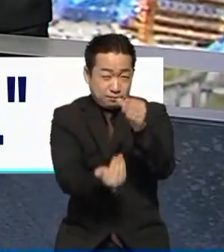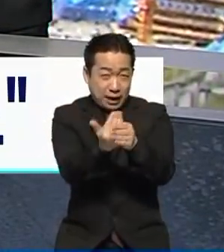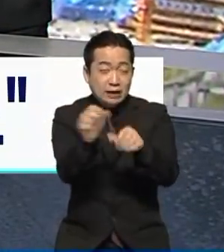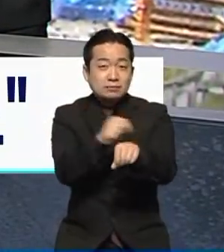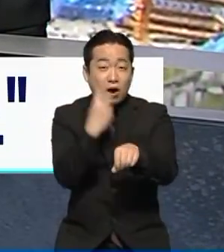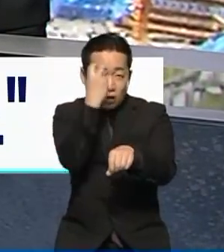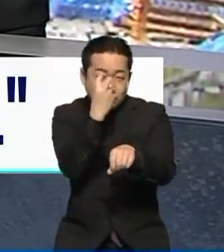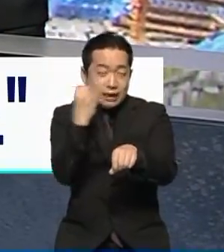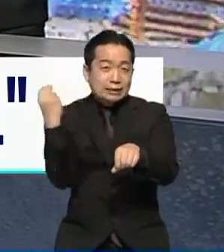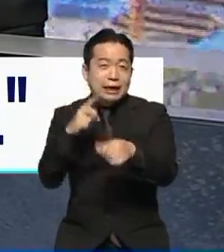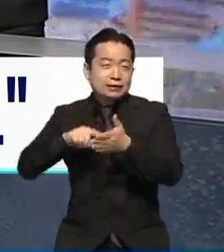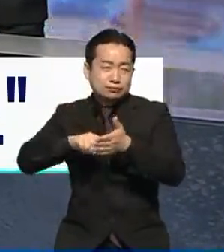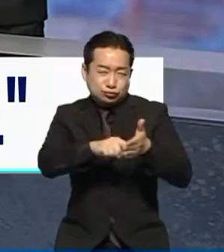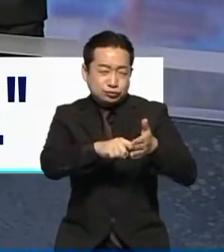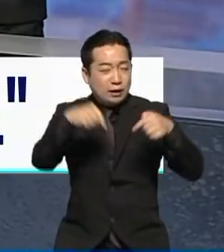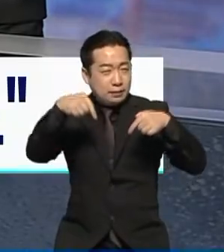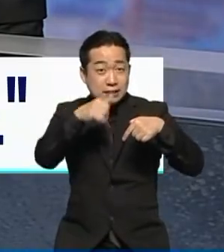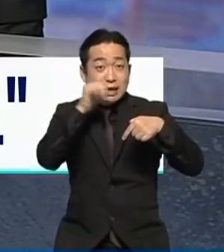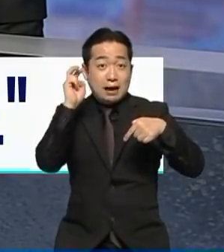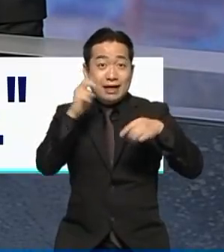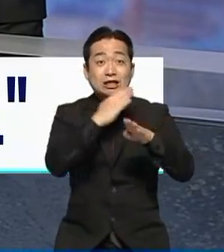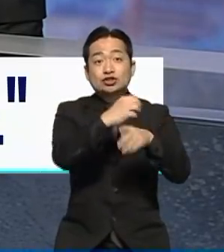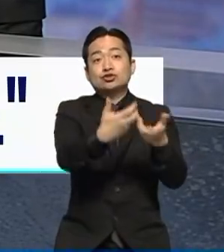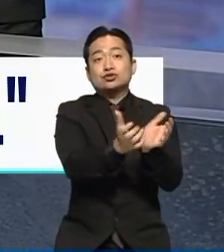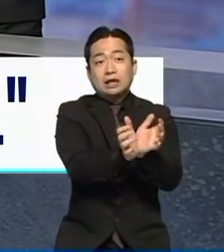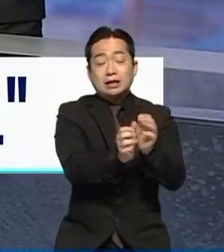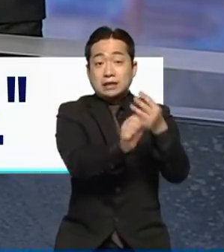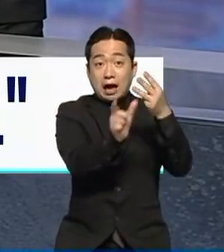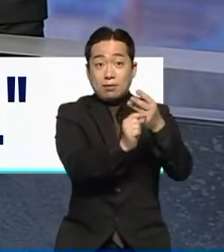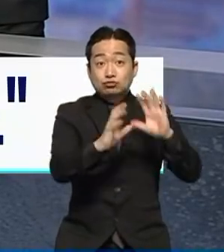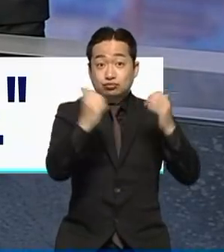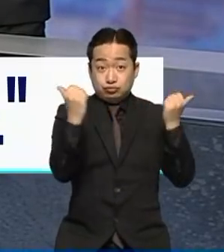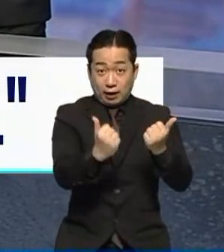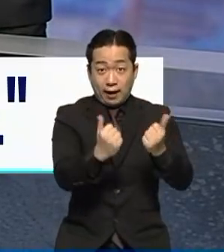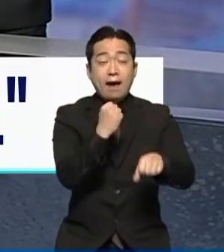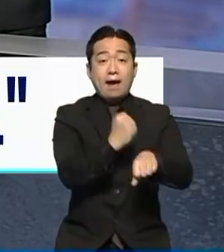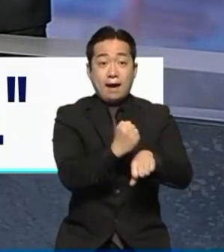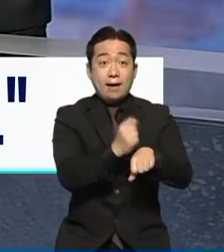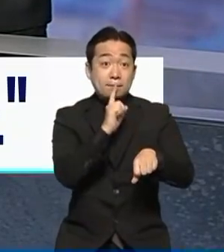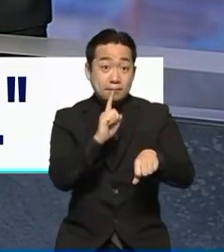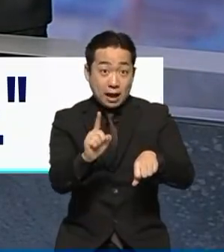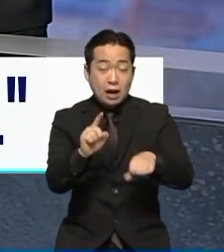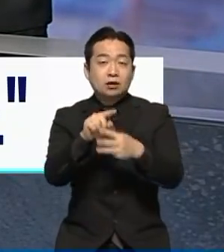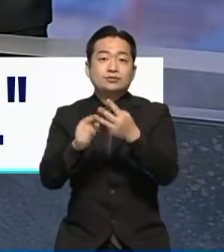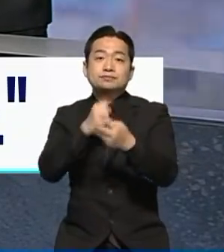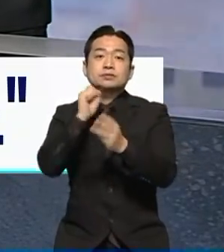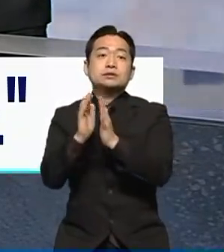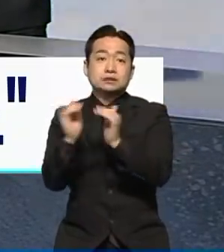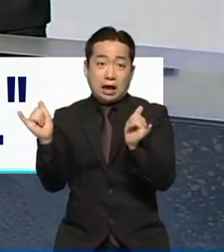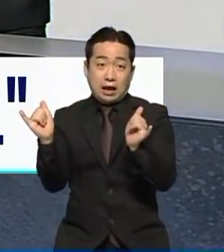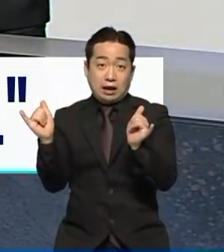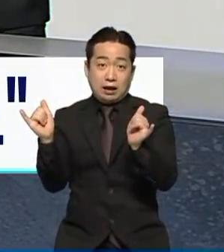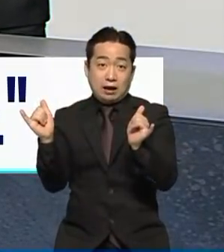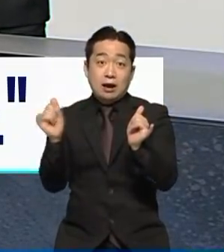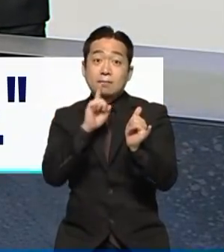전망입니다. 민주당이 3월 국회에서 처리하겠다고 하자 윤석열 당선인도 진상규명을 위해 어떤